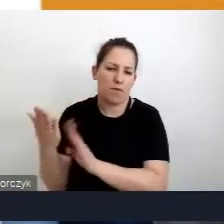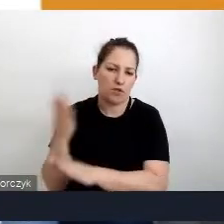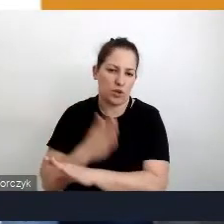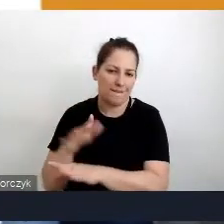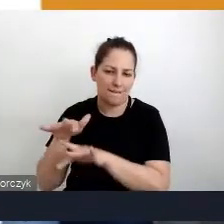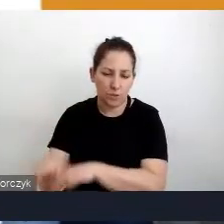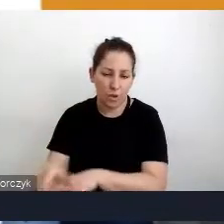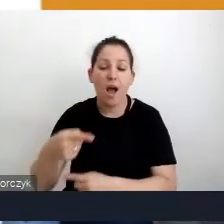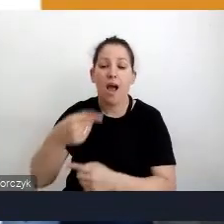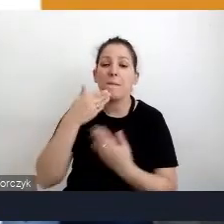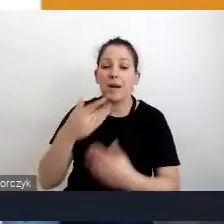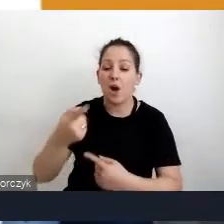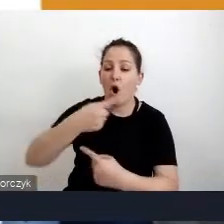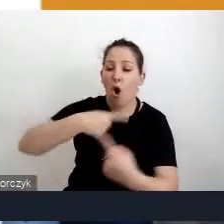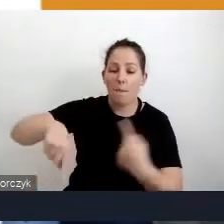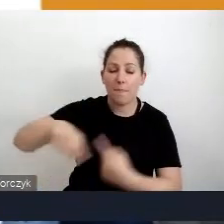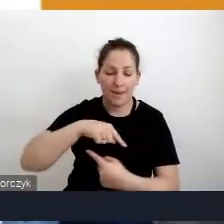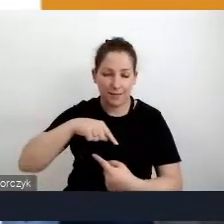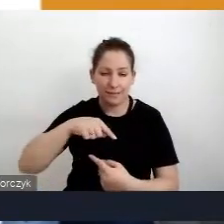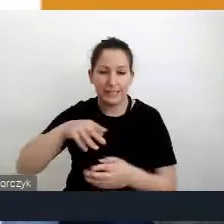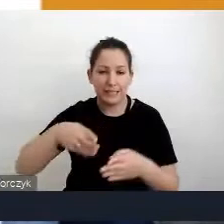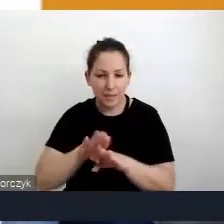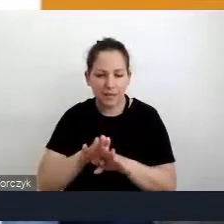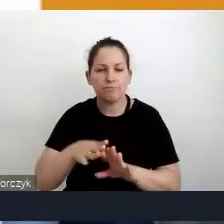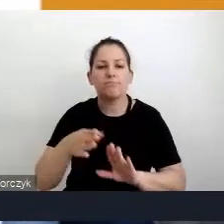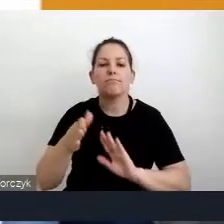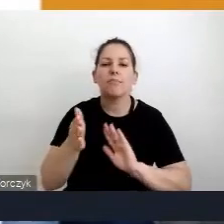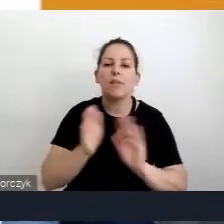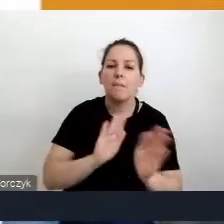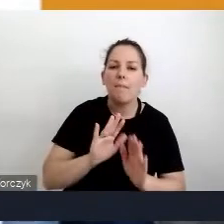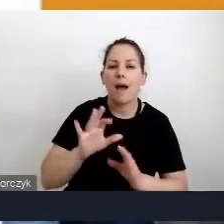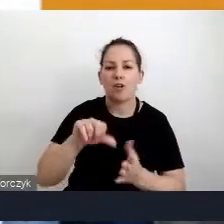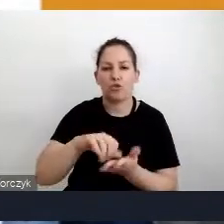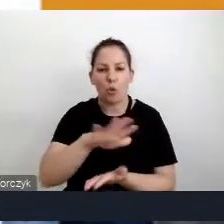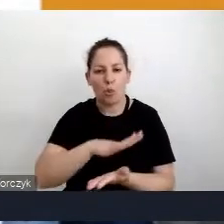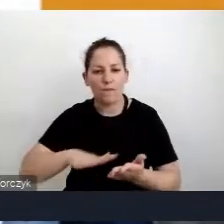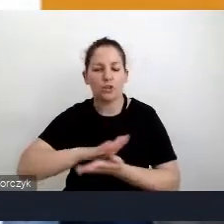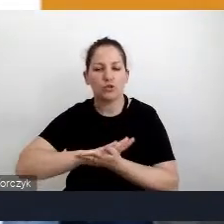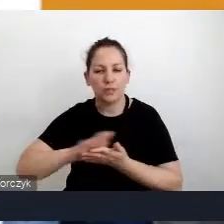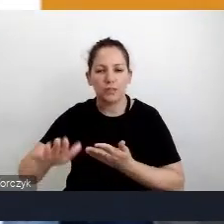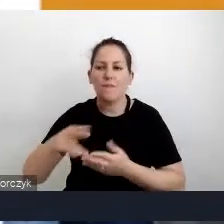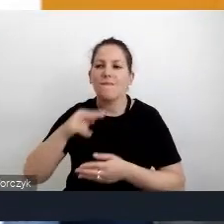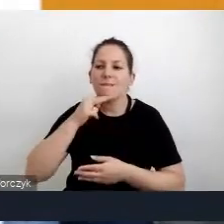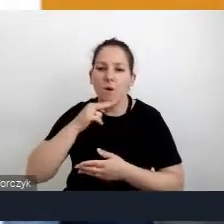będziemy dbali o ochronę środowiska, czystość, a i ilość wody, która będzie pobierana z Wisły,